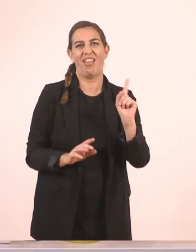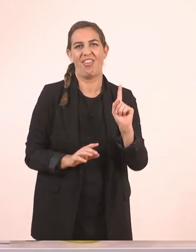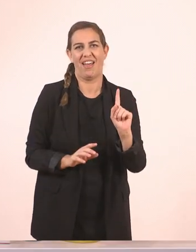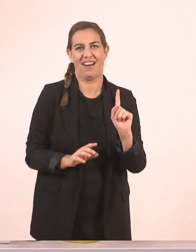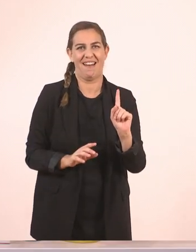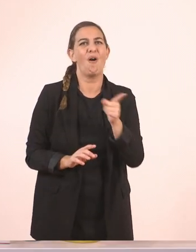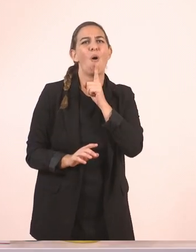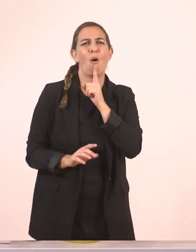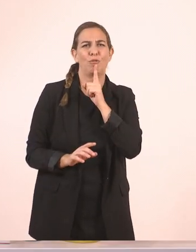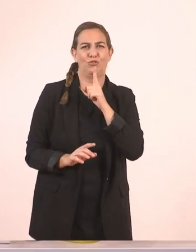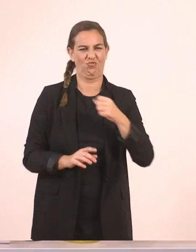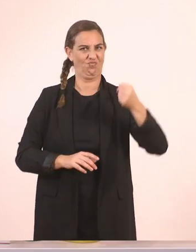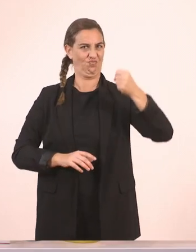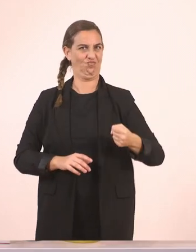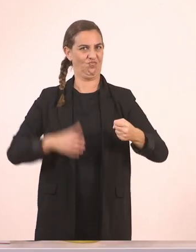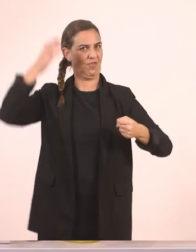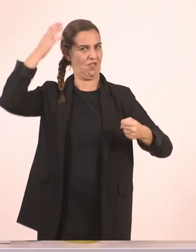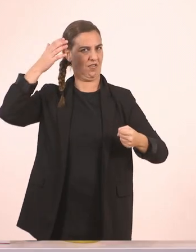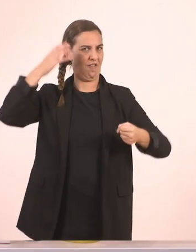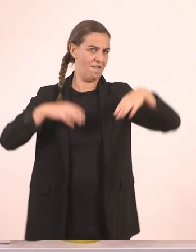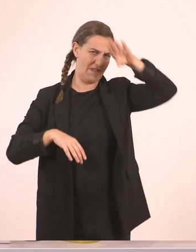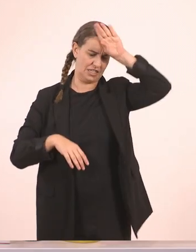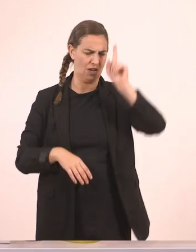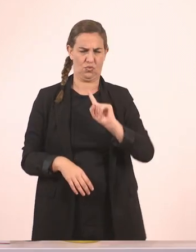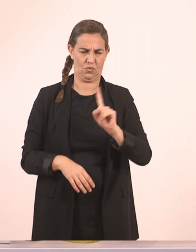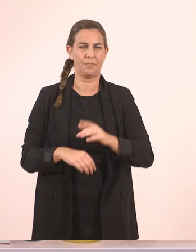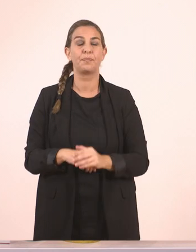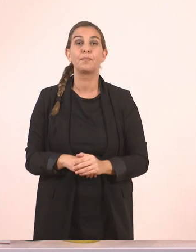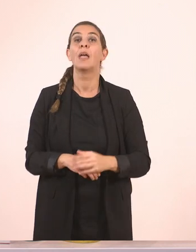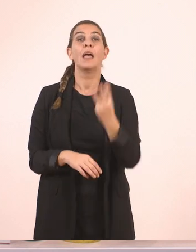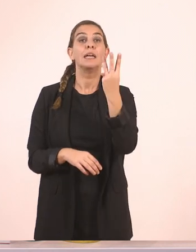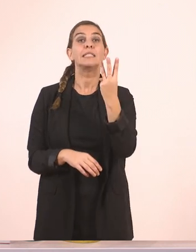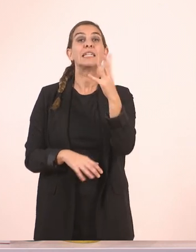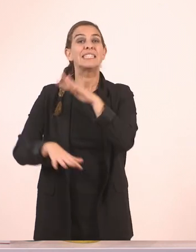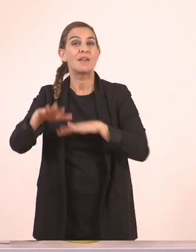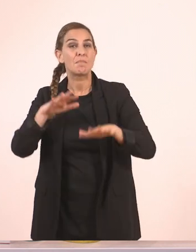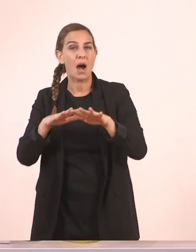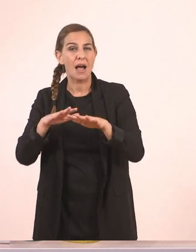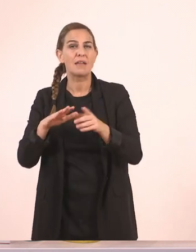Ξεκίνησαν λοιπόν οι μάγοι, στο δρόμο για να φτάσουν στη Βηθλεέμ ακολουθώντας το αστέρι,